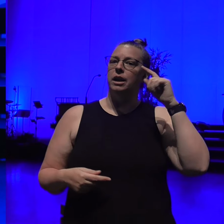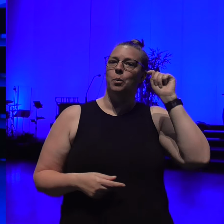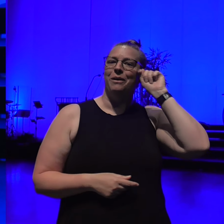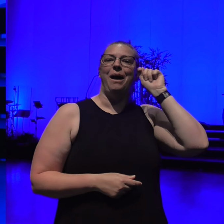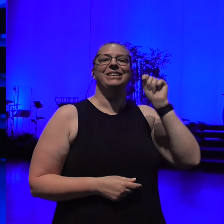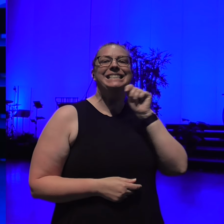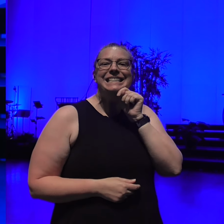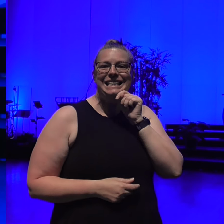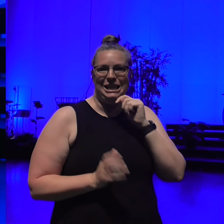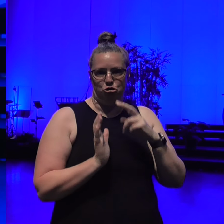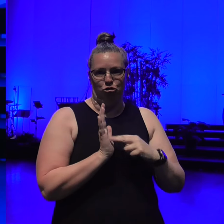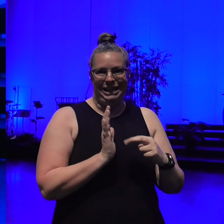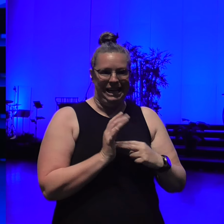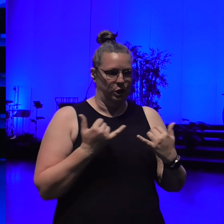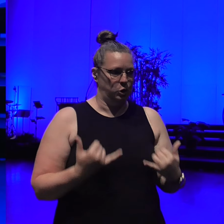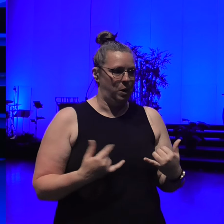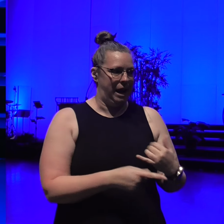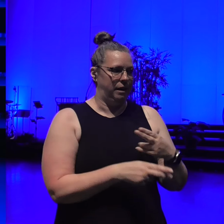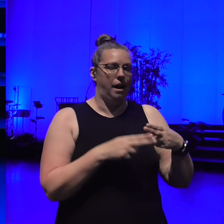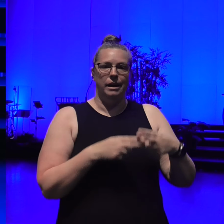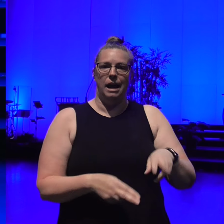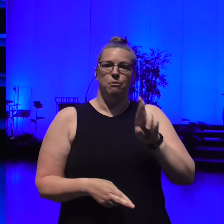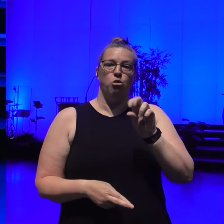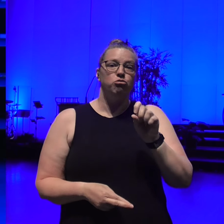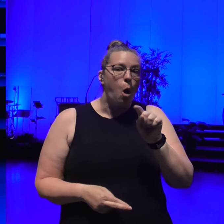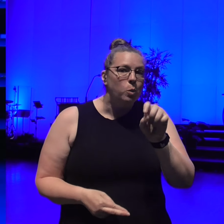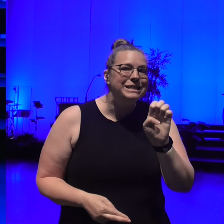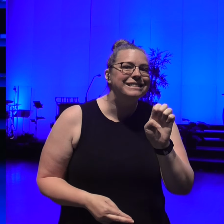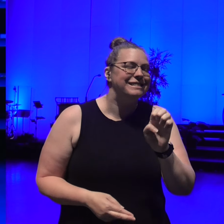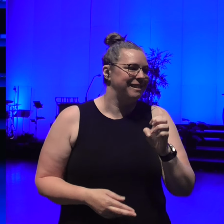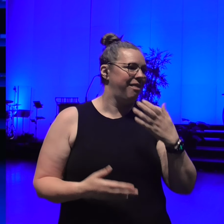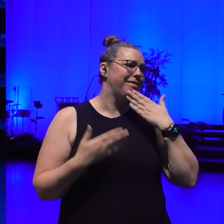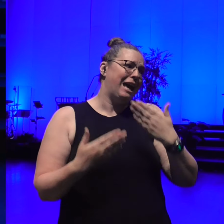que compartirla con ustedes hoy Su nombre es Rose Y muchas gracias Rose por tomarte el tiempo de leer